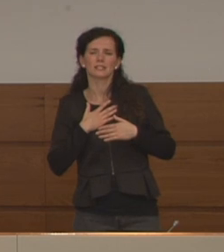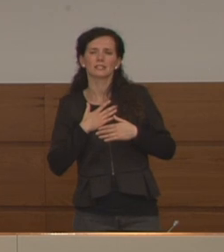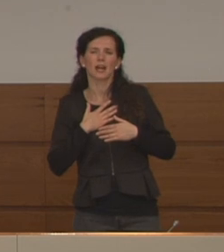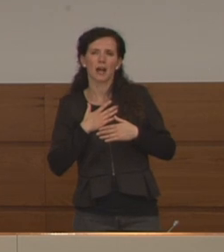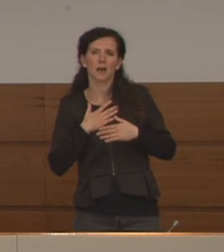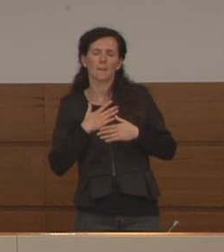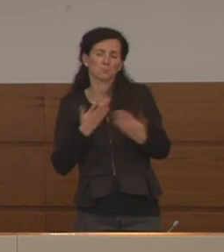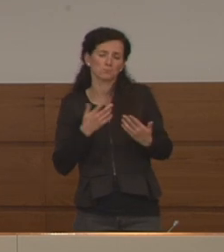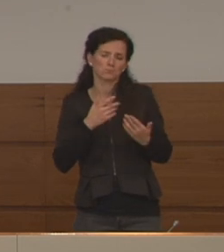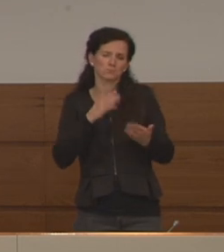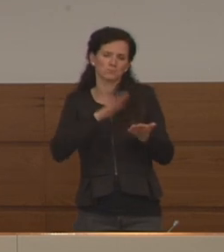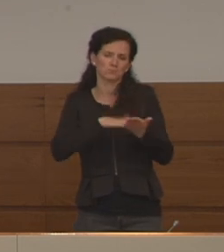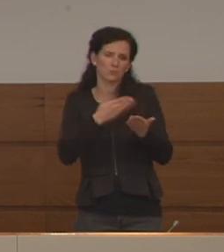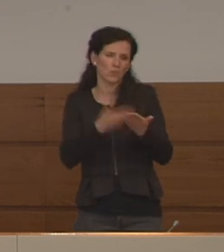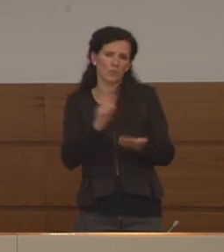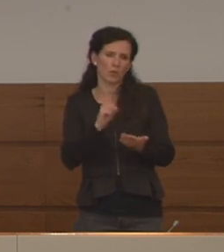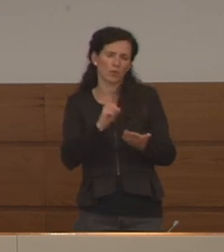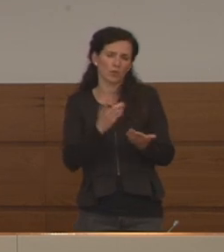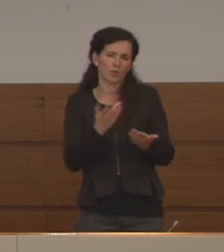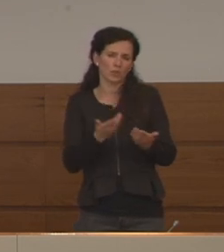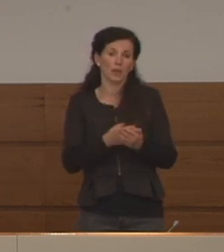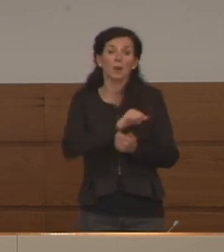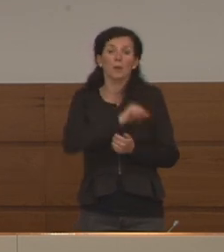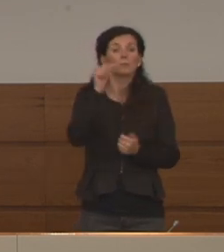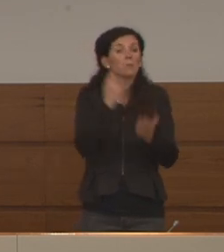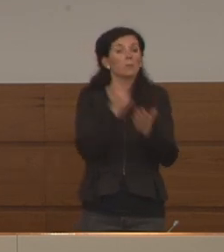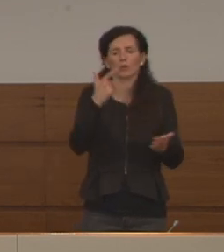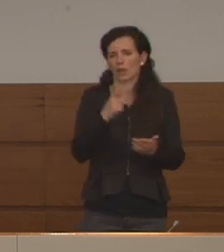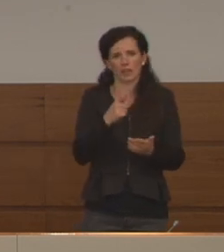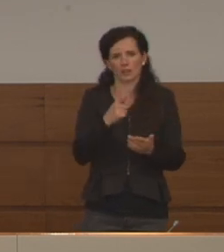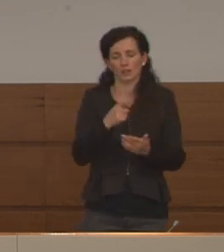secondario, perché, comunque sia, tutte le azioni dell'Agenzia sono state rese